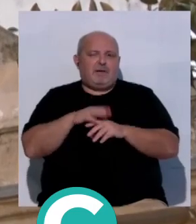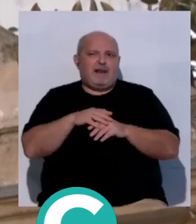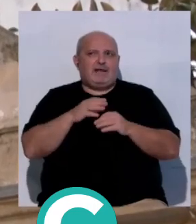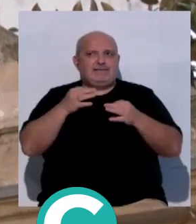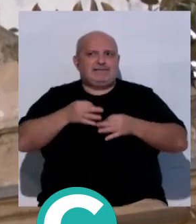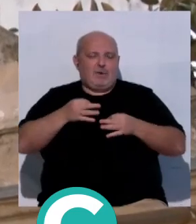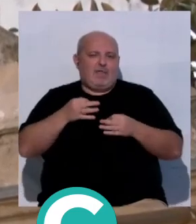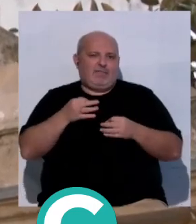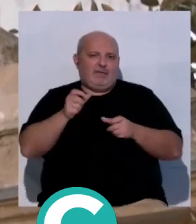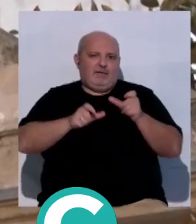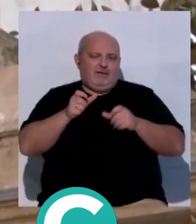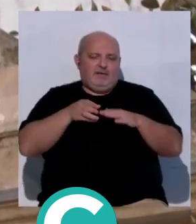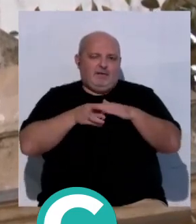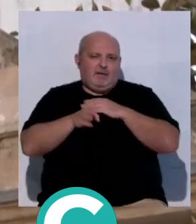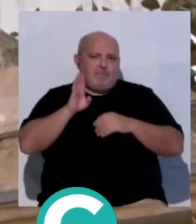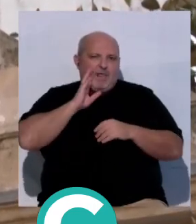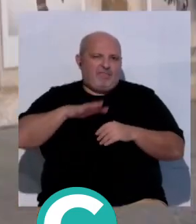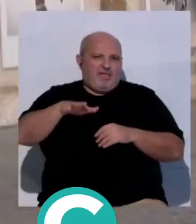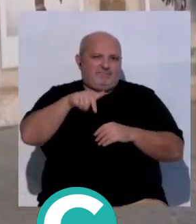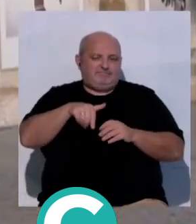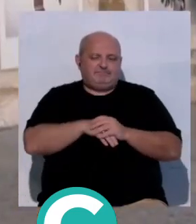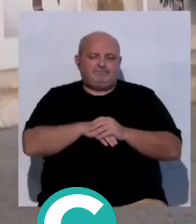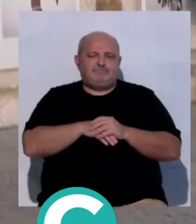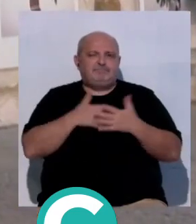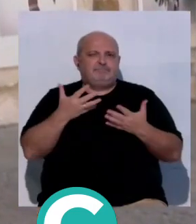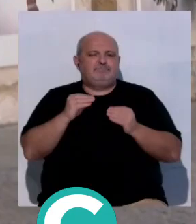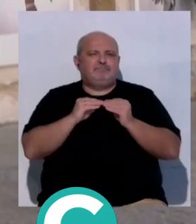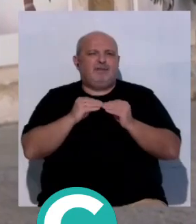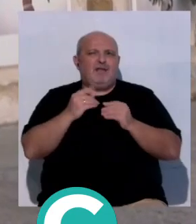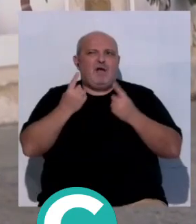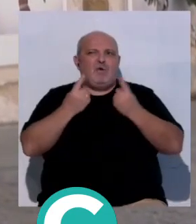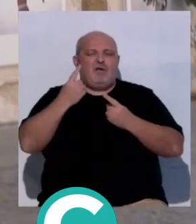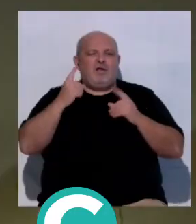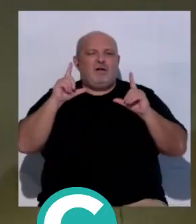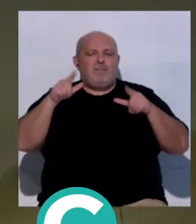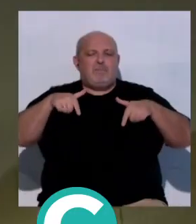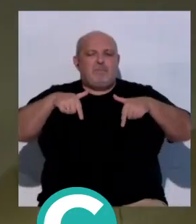seguridad en estas instalaciones consisten en La retirada de las placas del faso techo de la